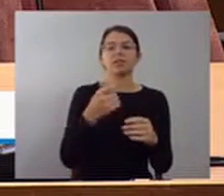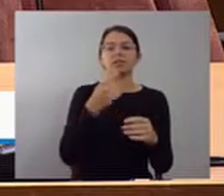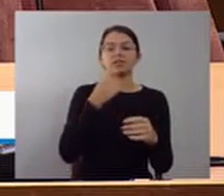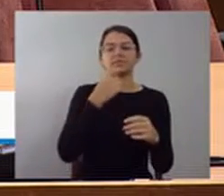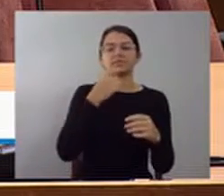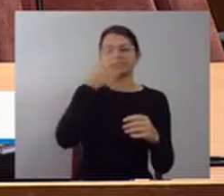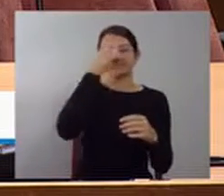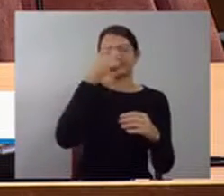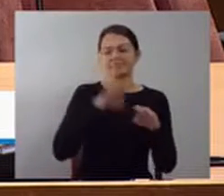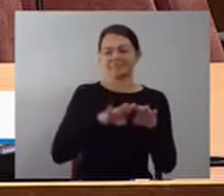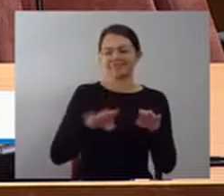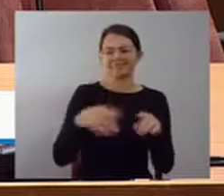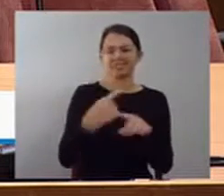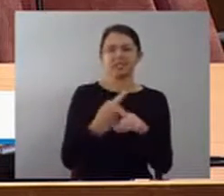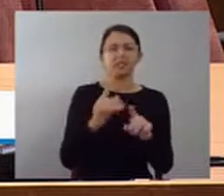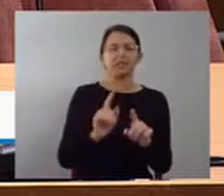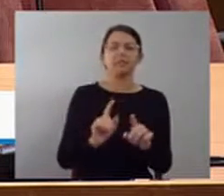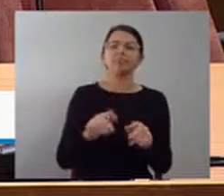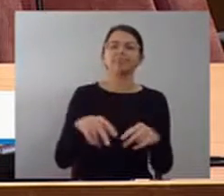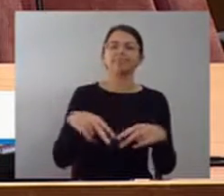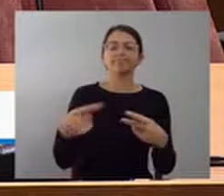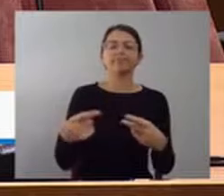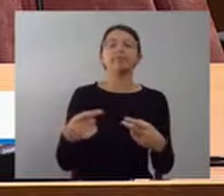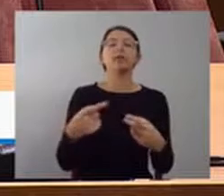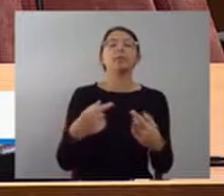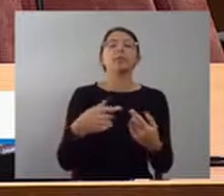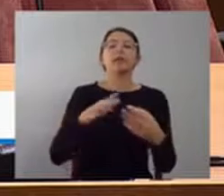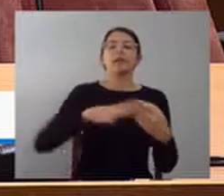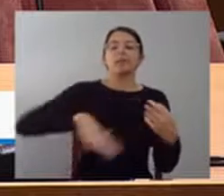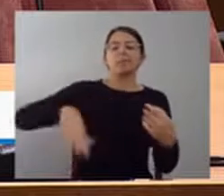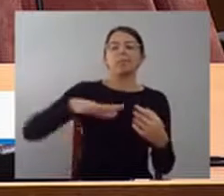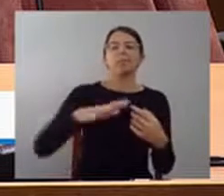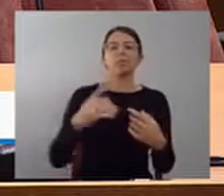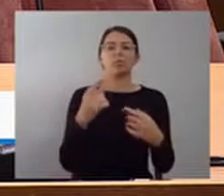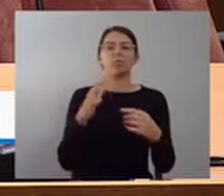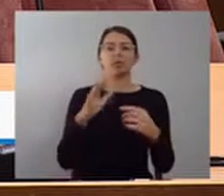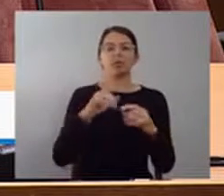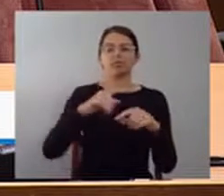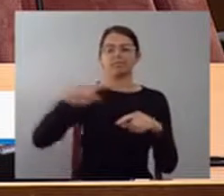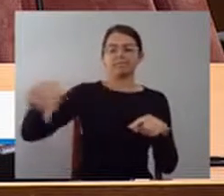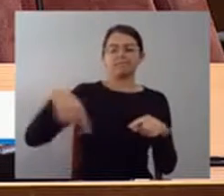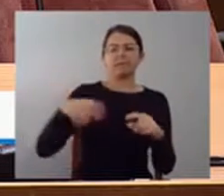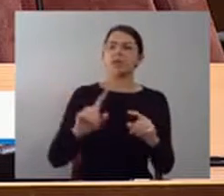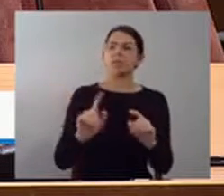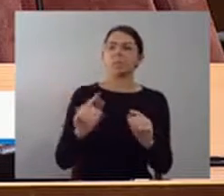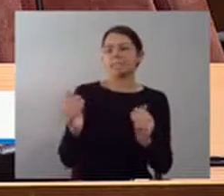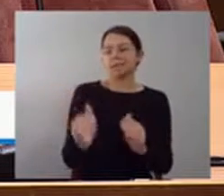andará longe disso. Certo é que após esse